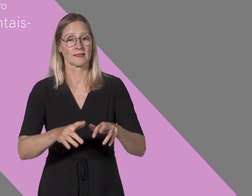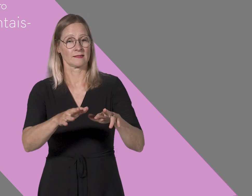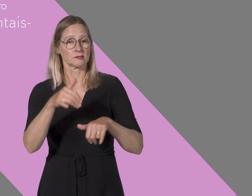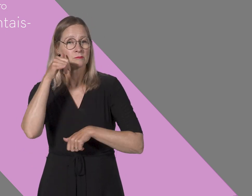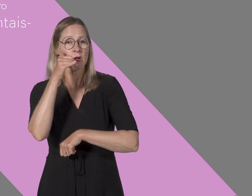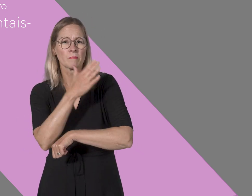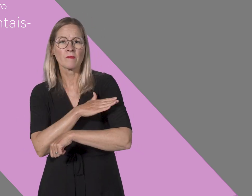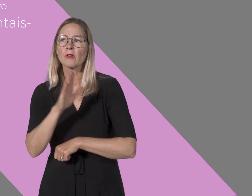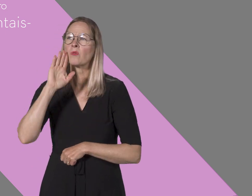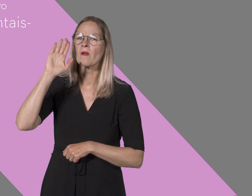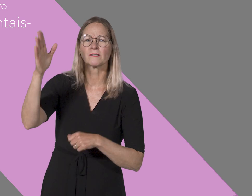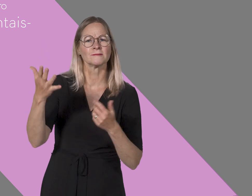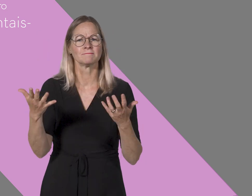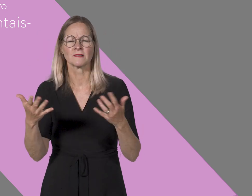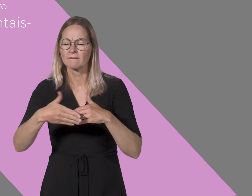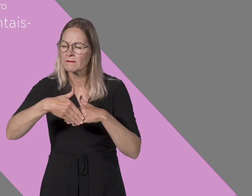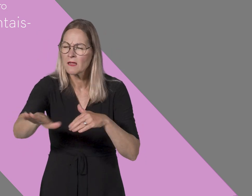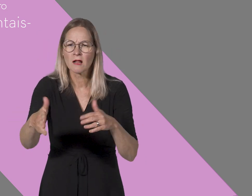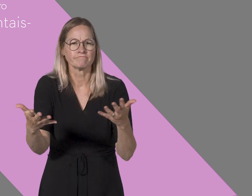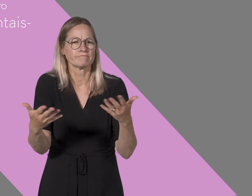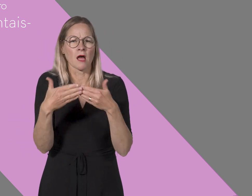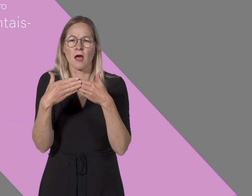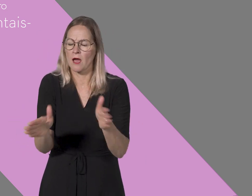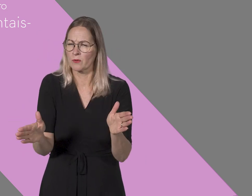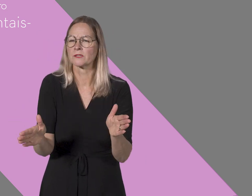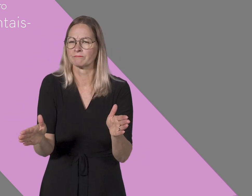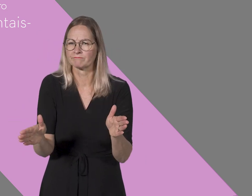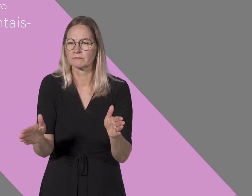Tekstipuhelupalvelun tulevaisuus on edelleen avoin, -